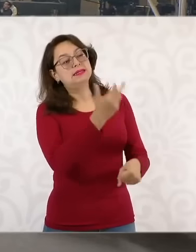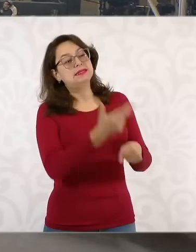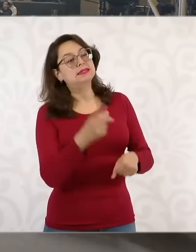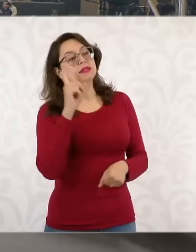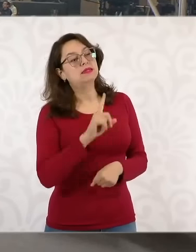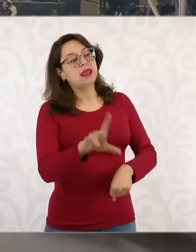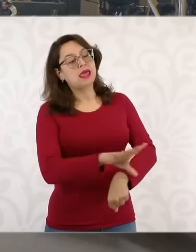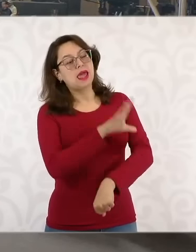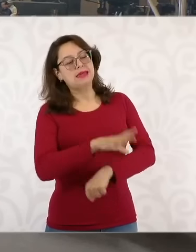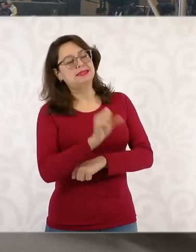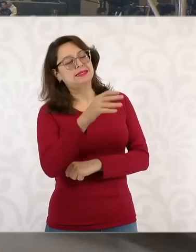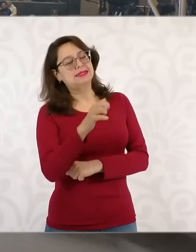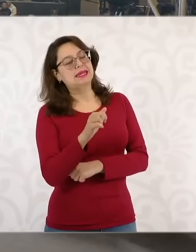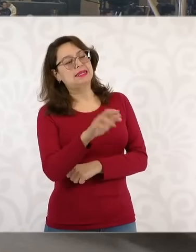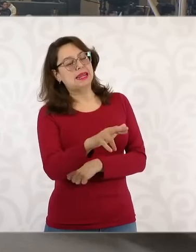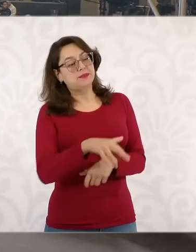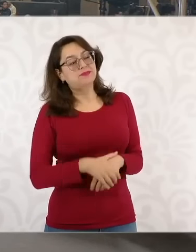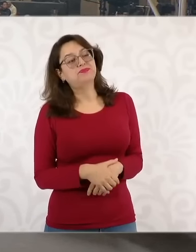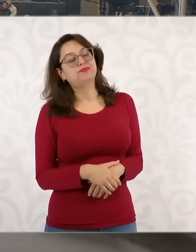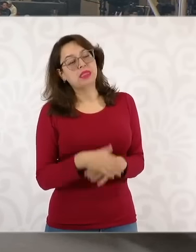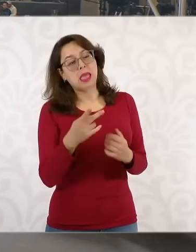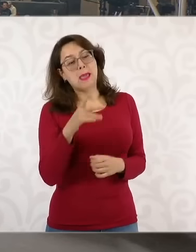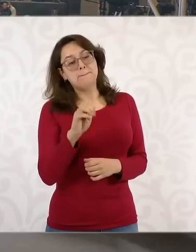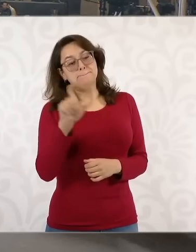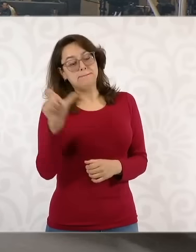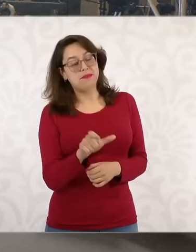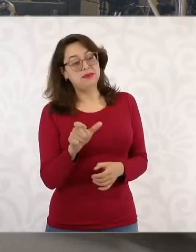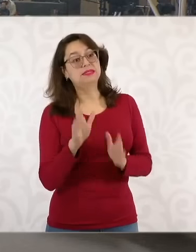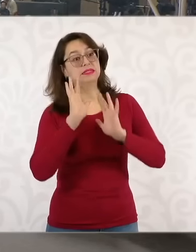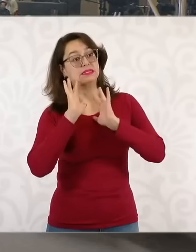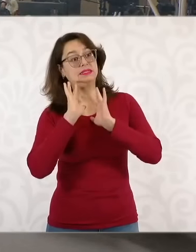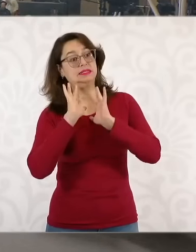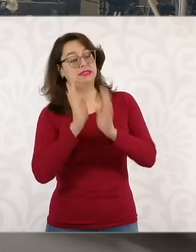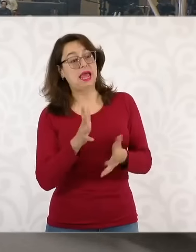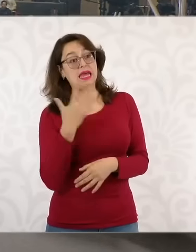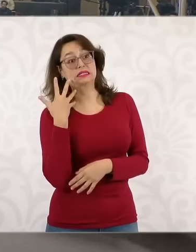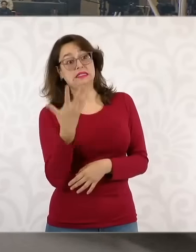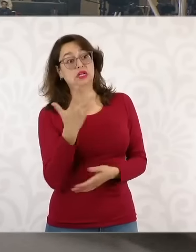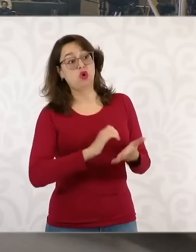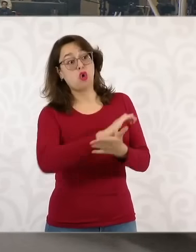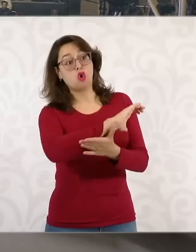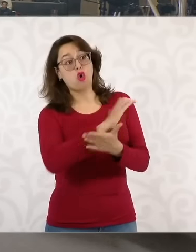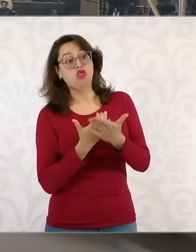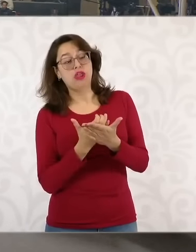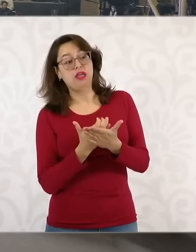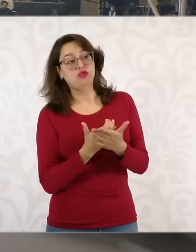asignó los cinco primeros contratos de asociación mixta. ¿Podría confirmarnos eh si se asignarán